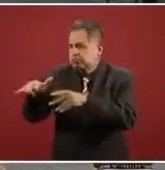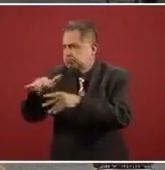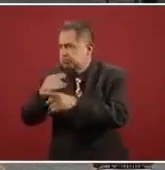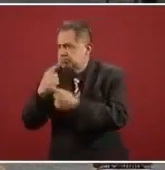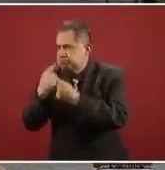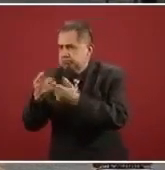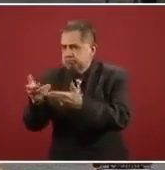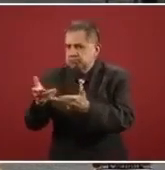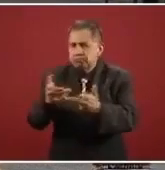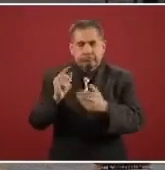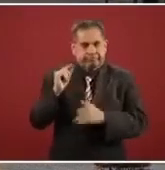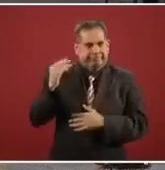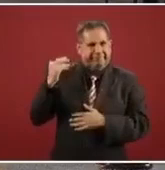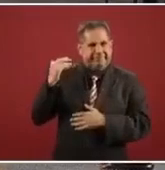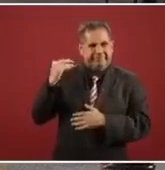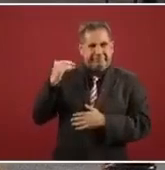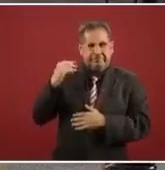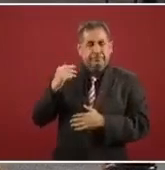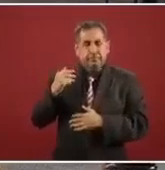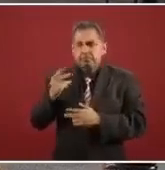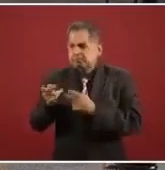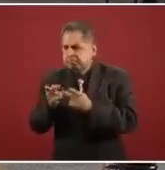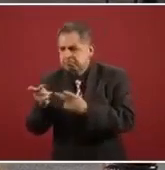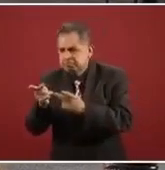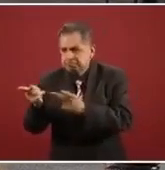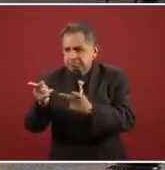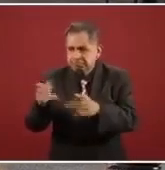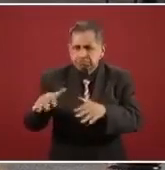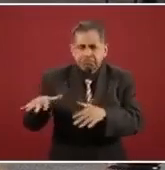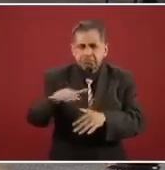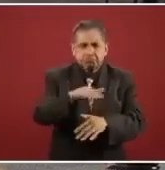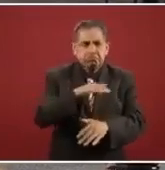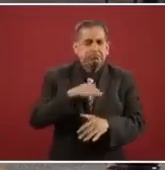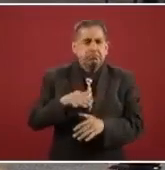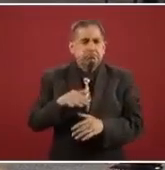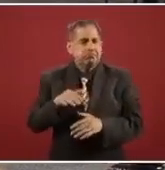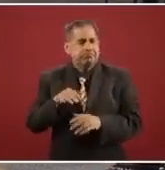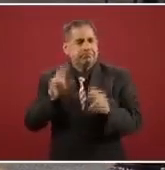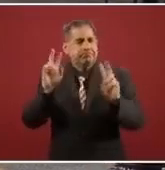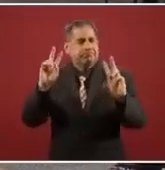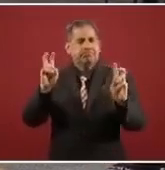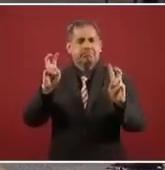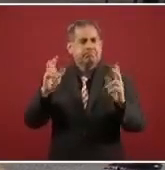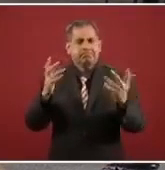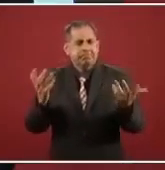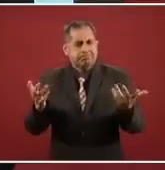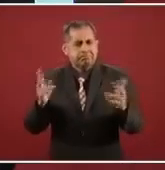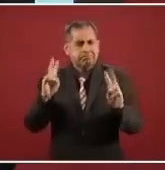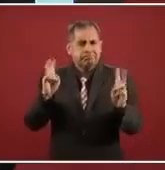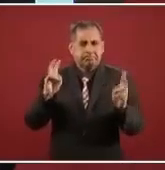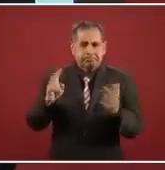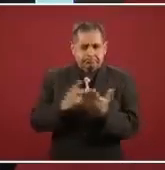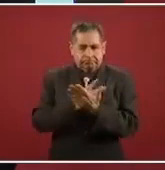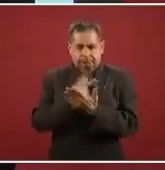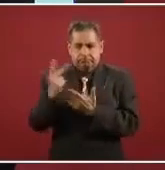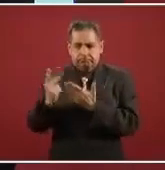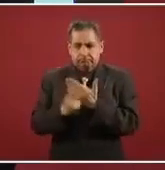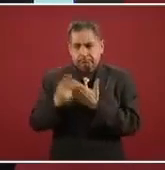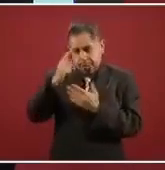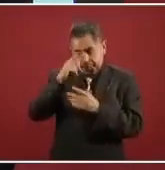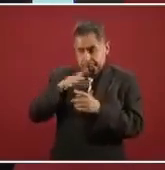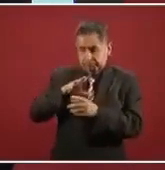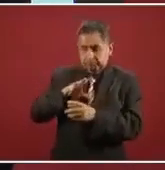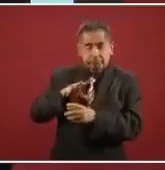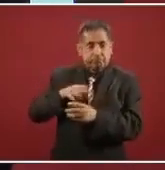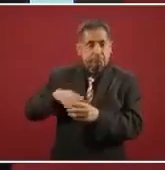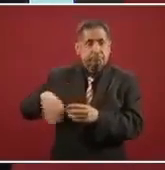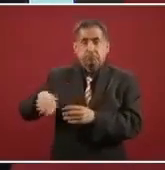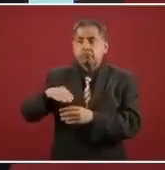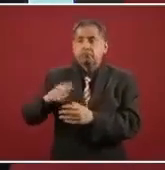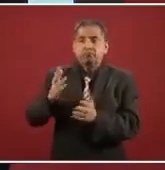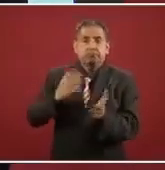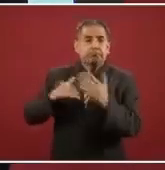en estos días con relación al programa de desarrollo integral Tren Maya.